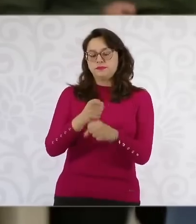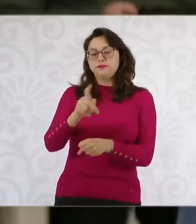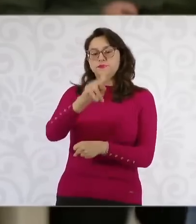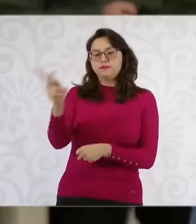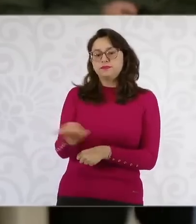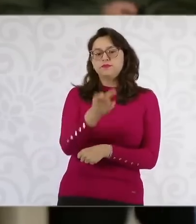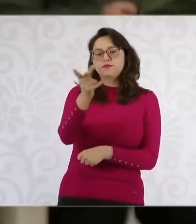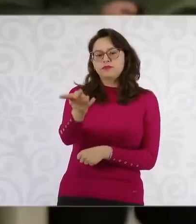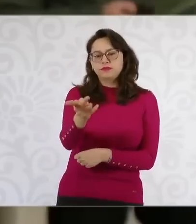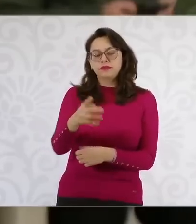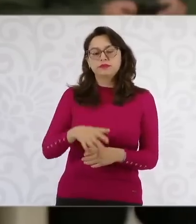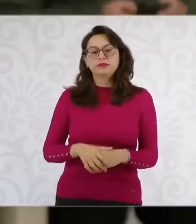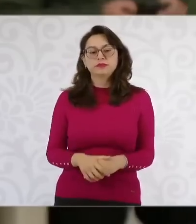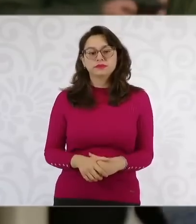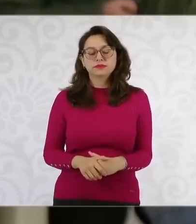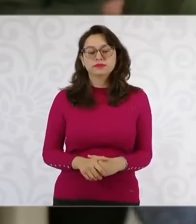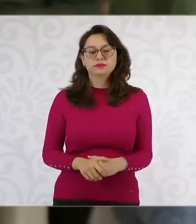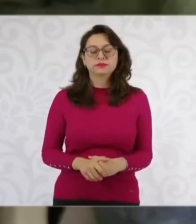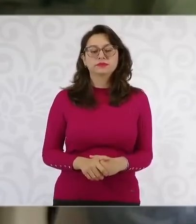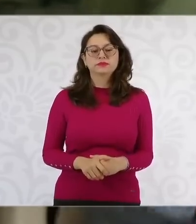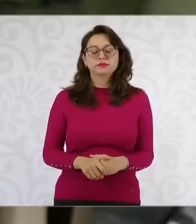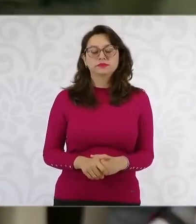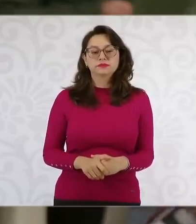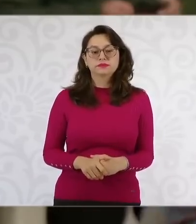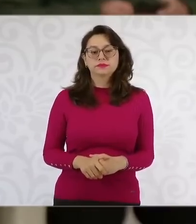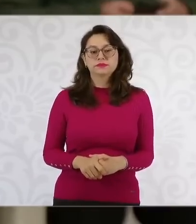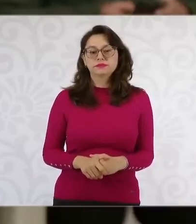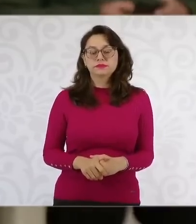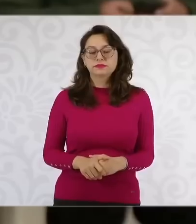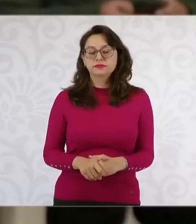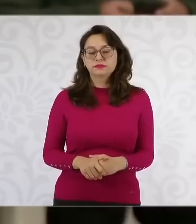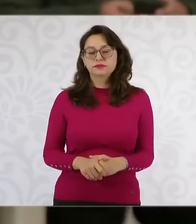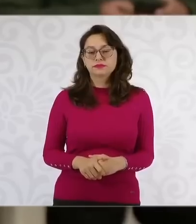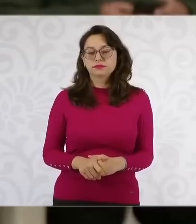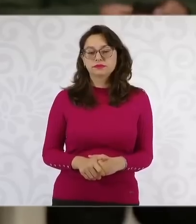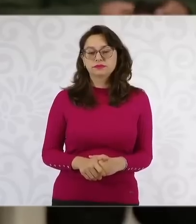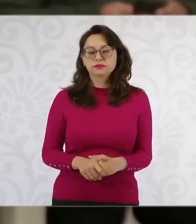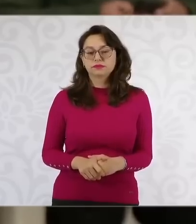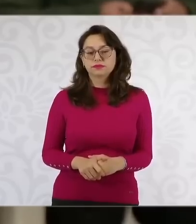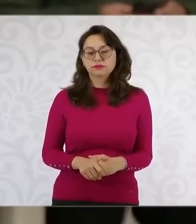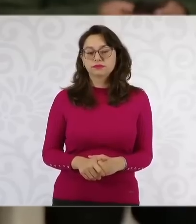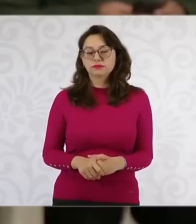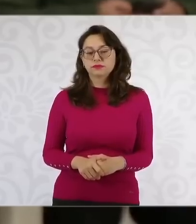si nos podría dar algún avance de cómo se están preparando los estados de la frontera norte como